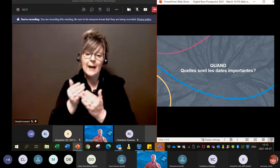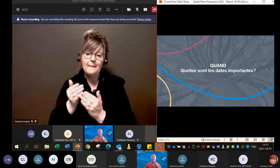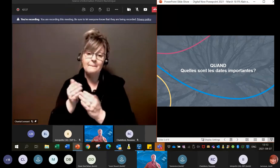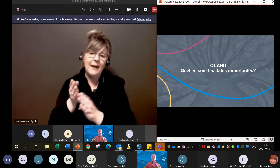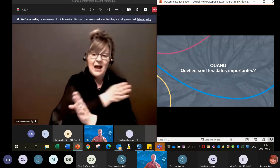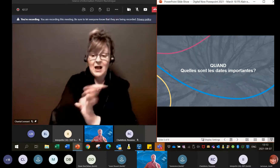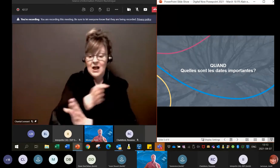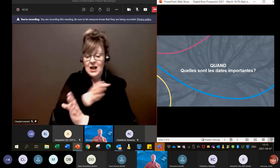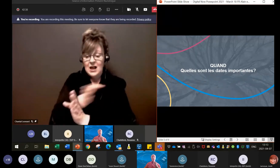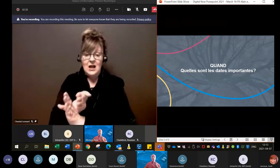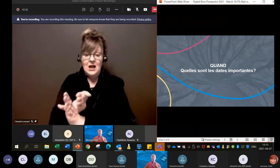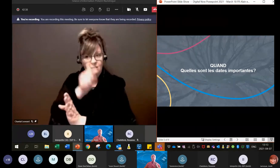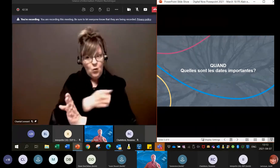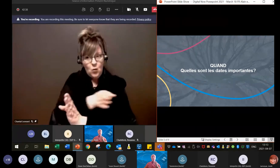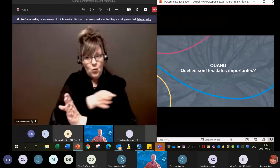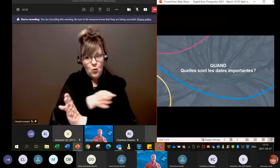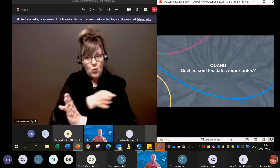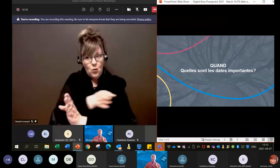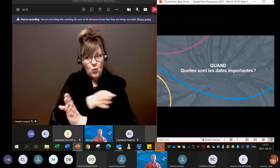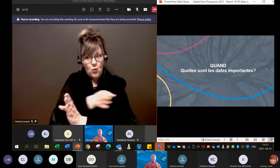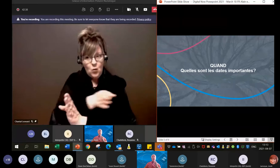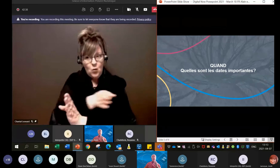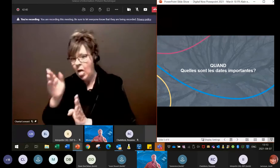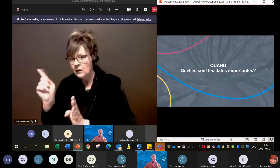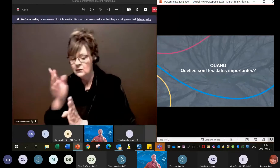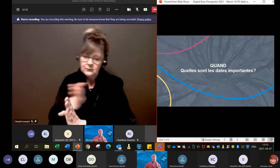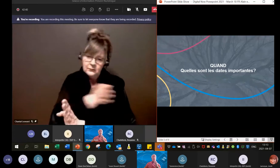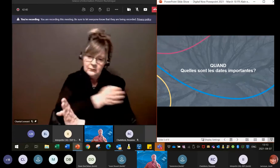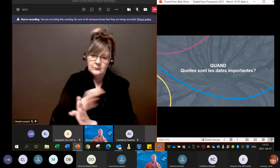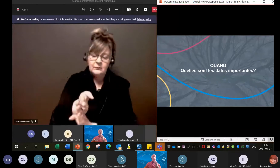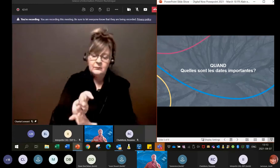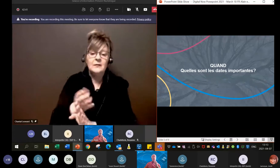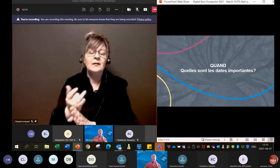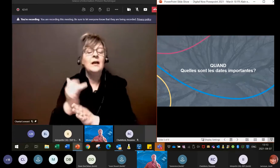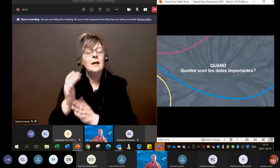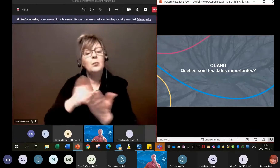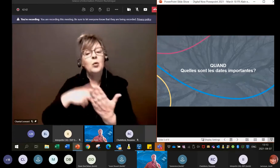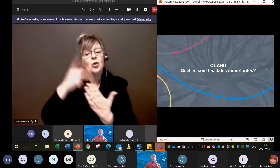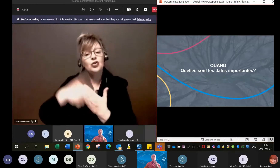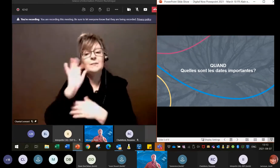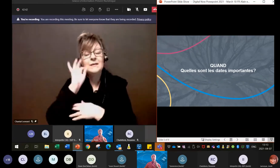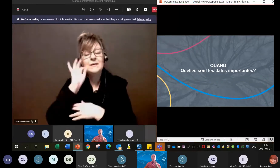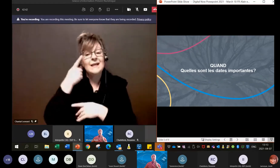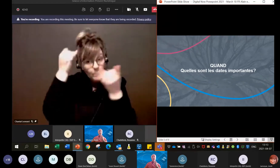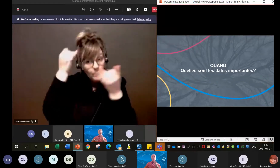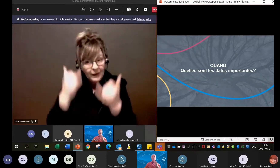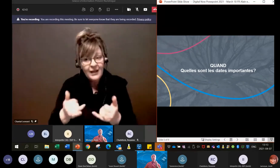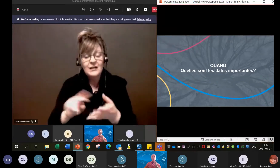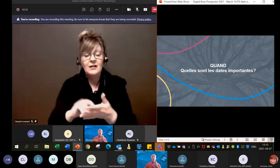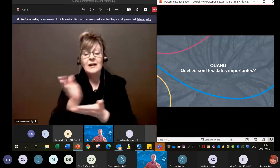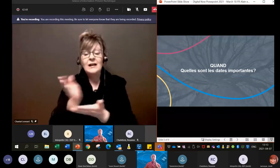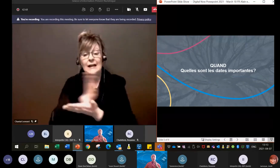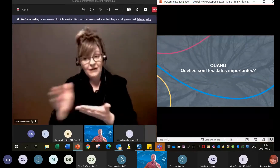spéciale pour maintenant. Les phases principales du projet doivent être